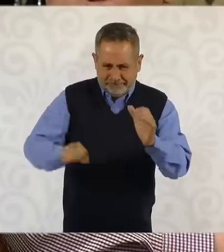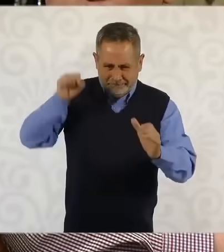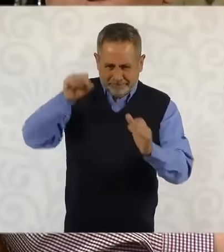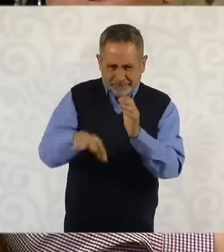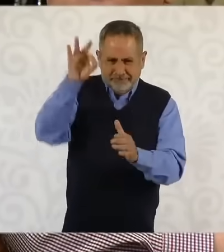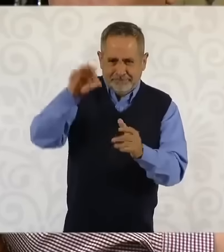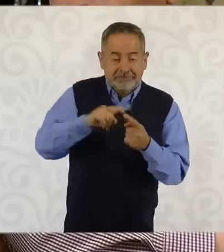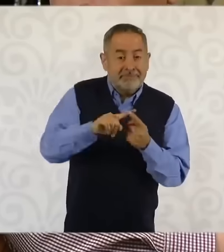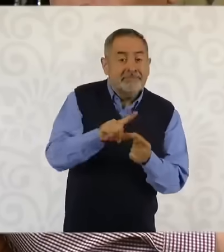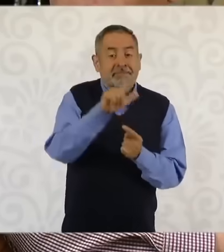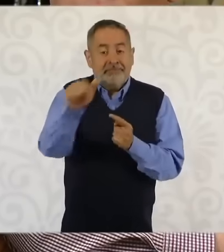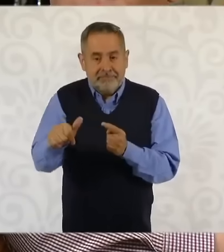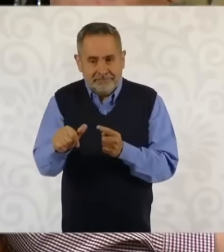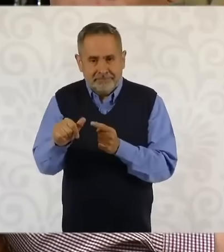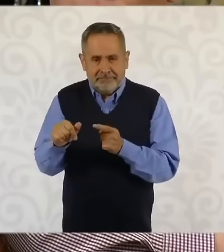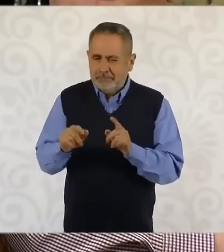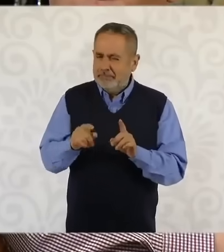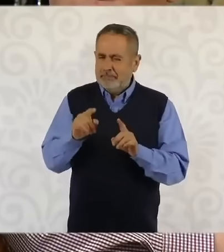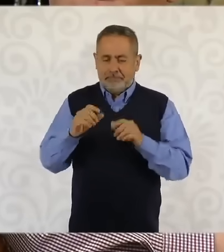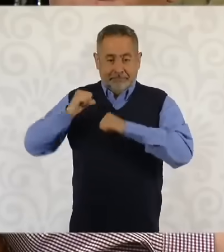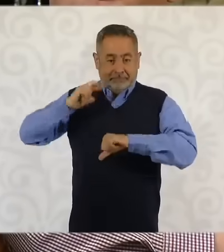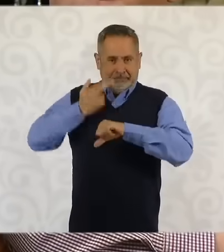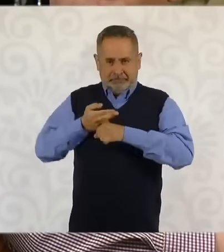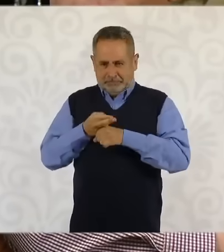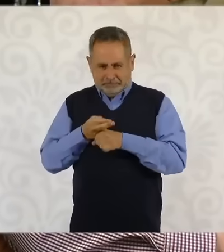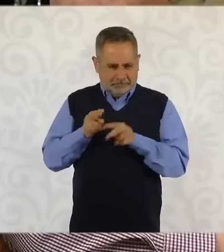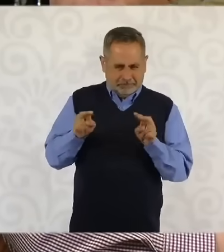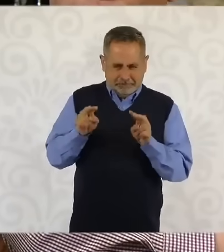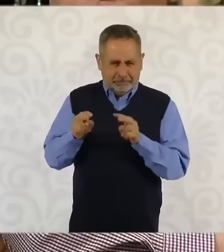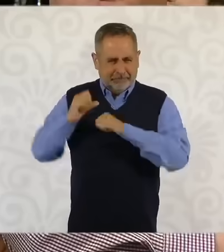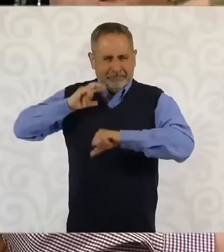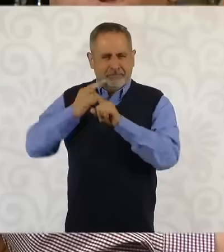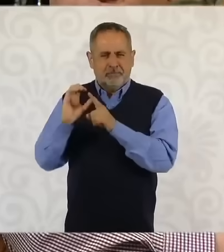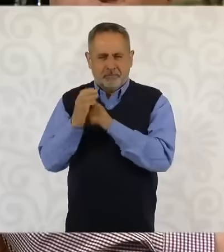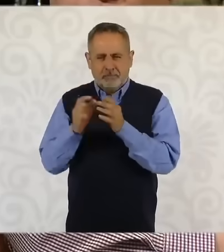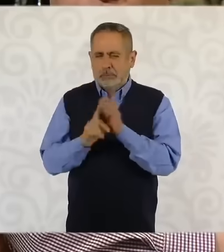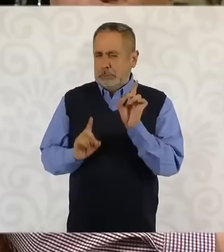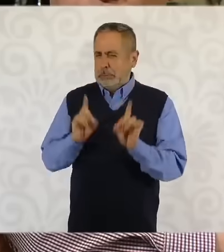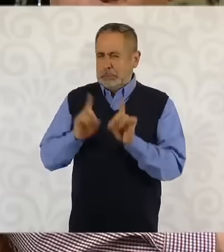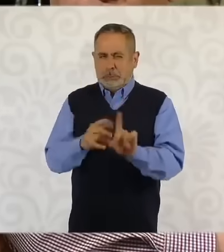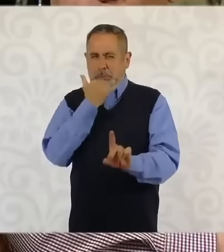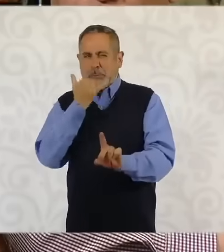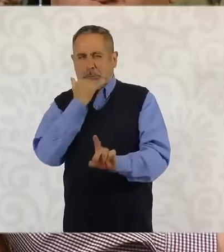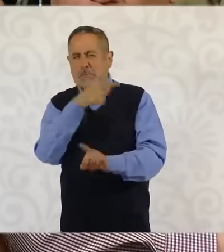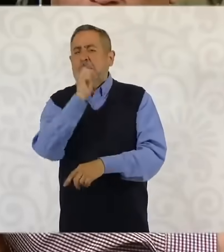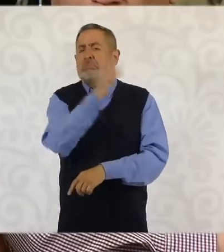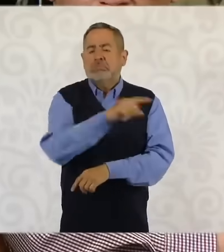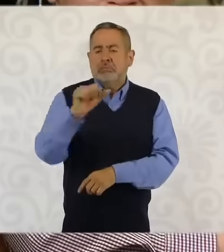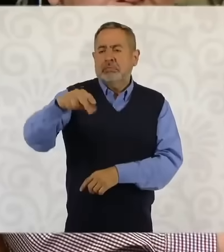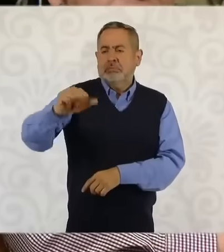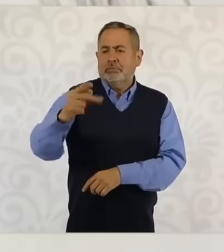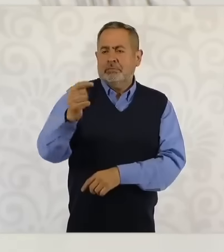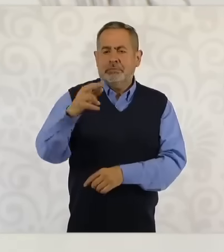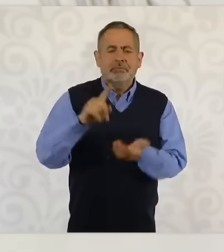comité con de dudosa capacidad como Ana Patricia Brceño eh pero ¿cuántos más participaron en